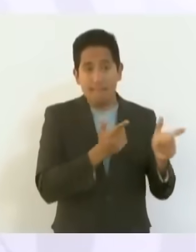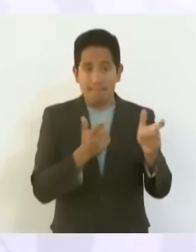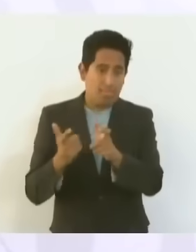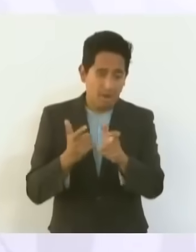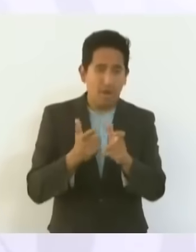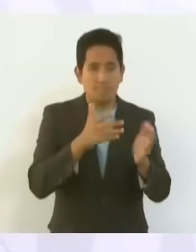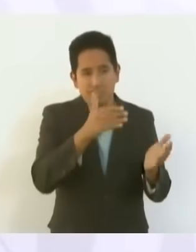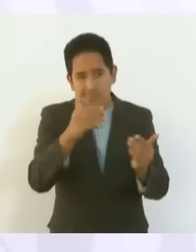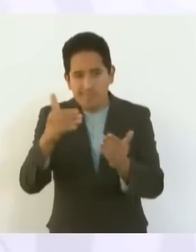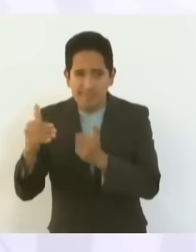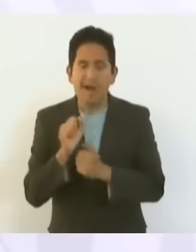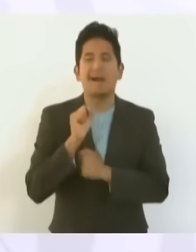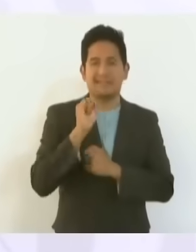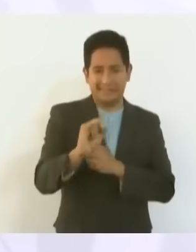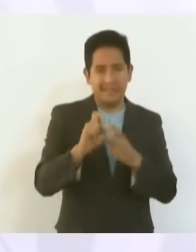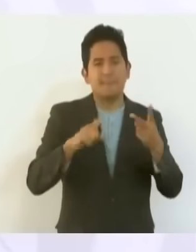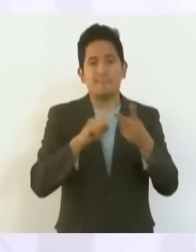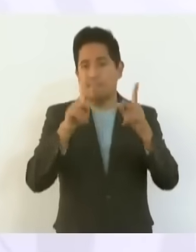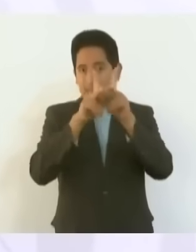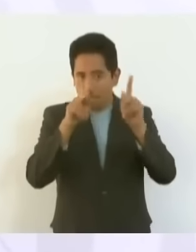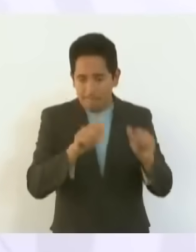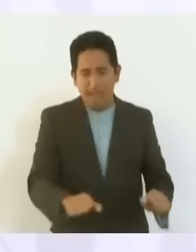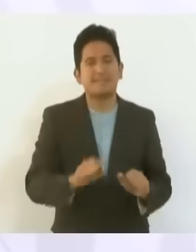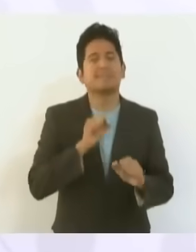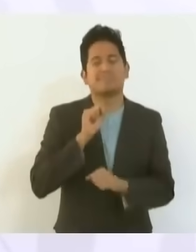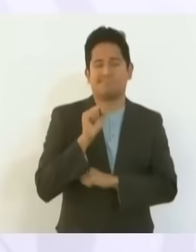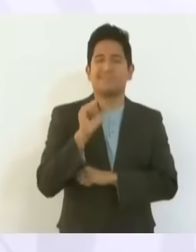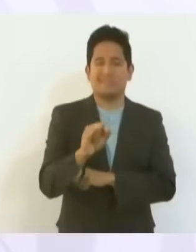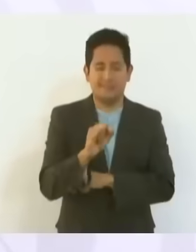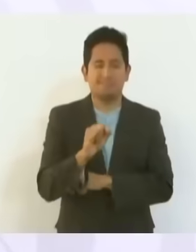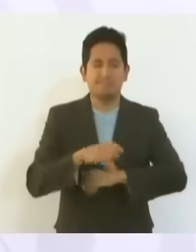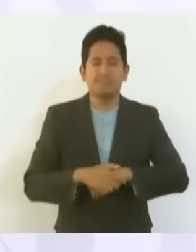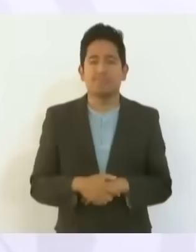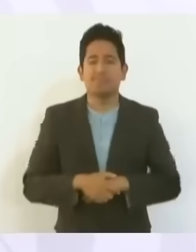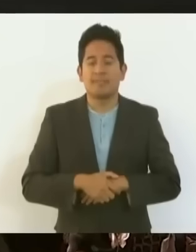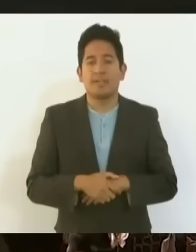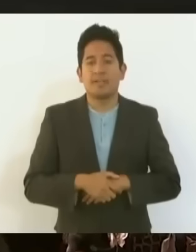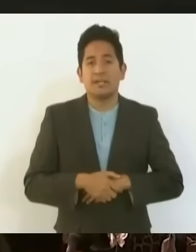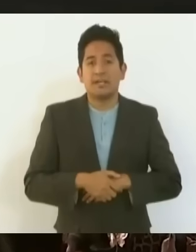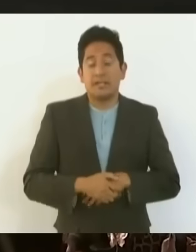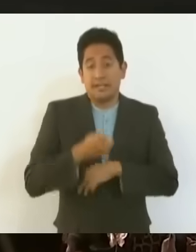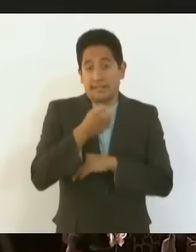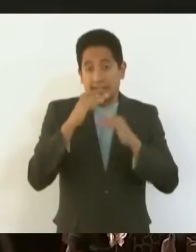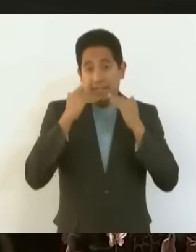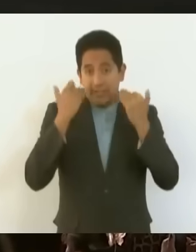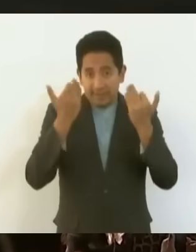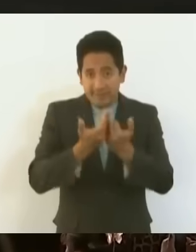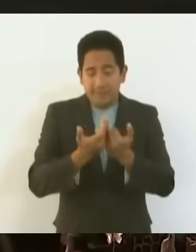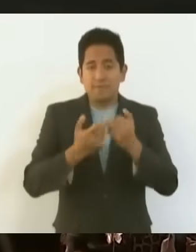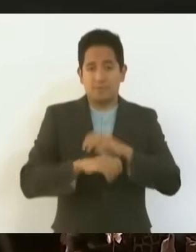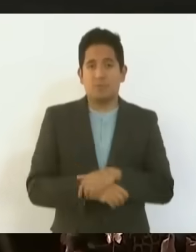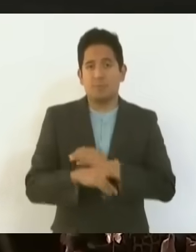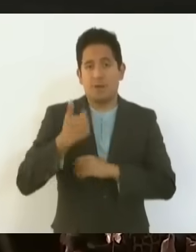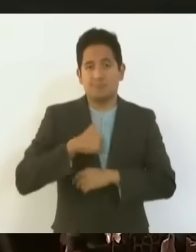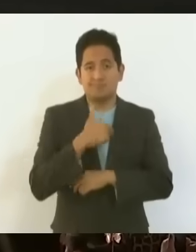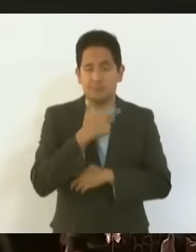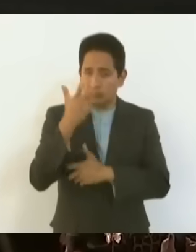en conjunto con la Secretaría de Defensa Nacional. Y de esta manera queremos que las cosas continúen,